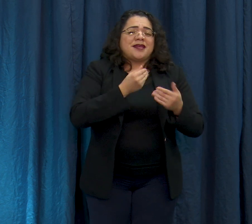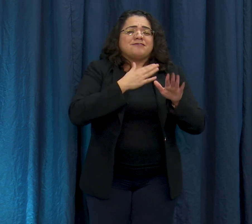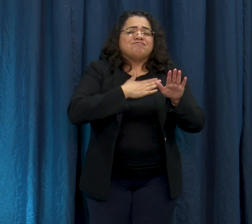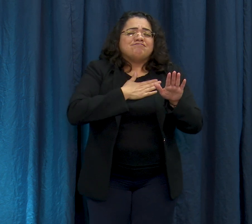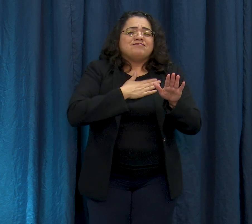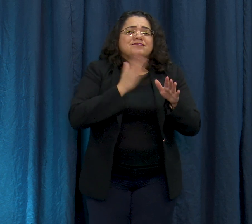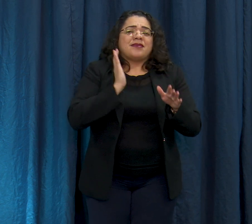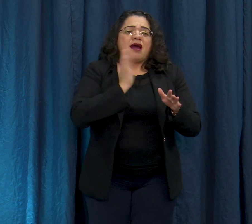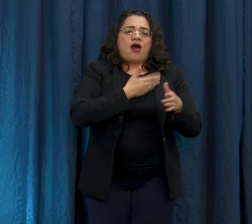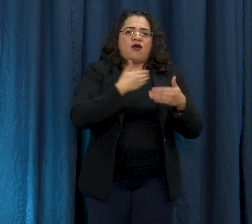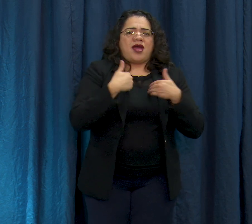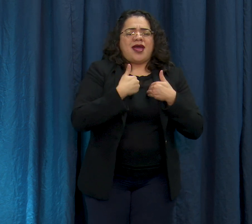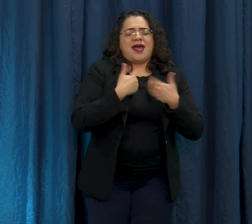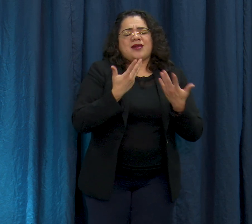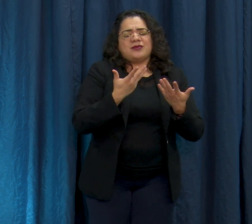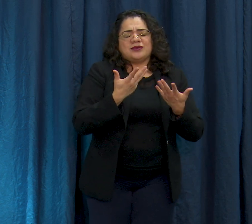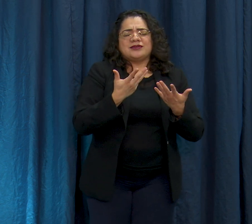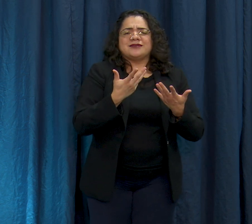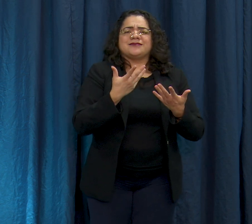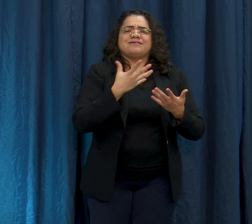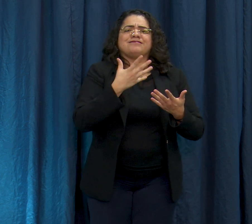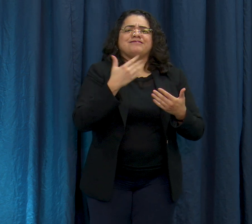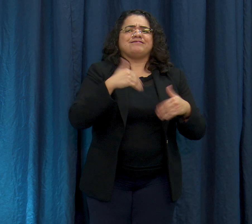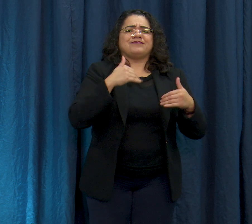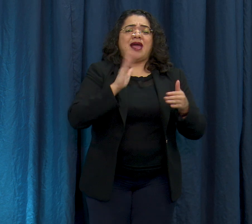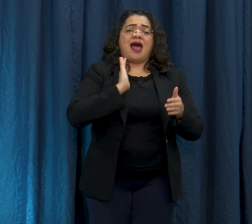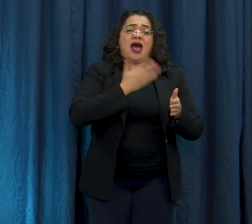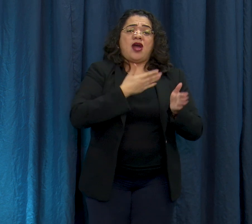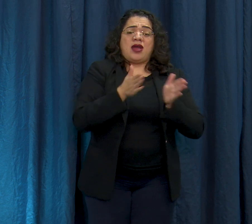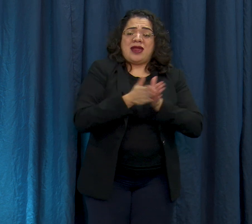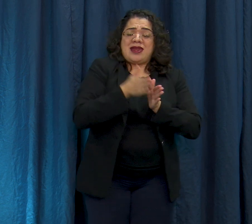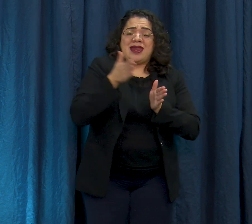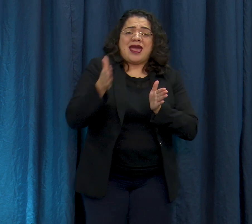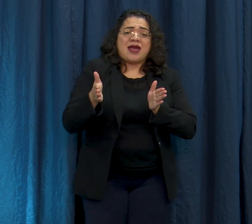viendo mo estrus daycare dada Entre Nous Stroh's vecinos Y más personas están